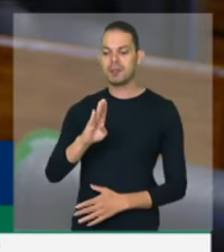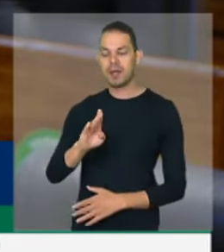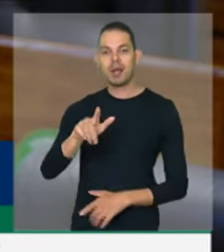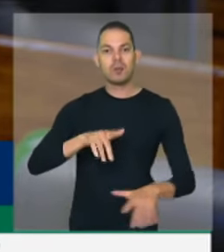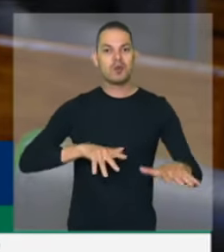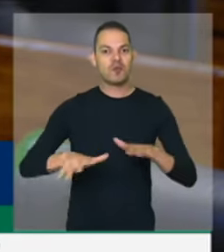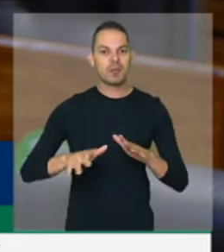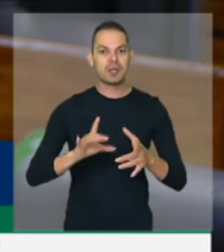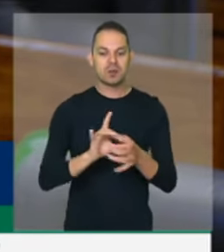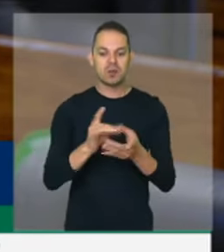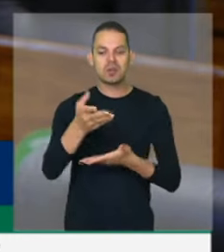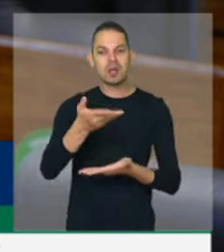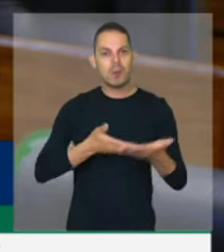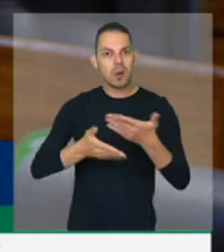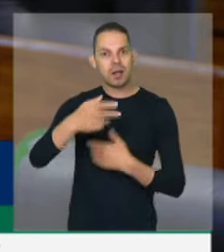COMPLETA 55 ANOS EM FUNÇÃO